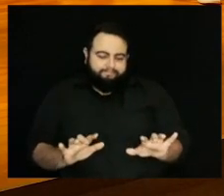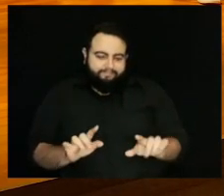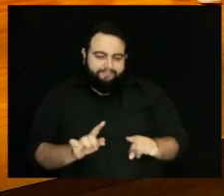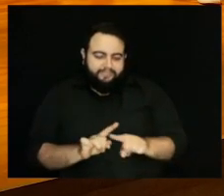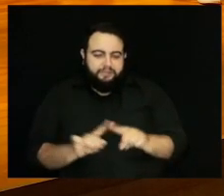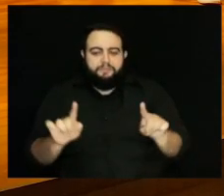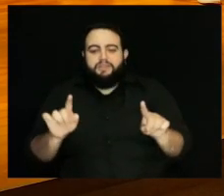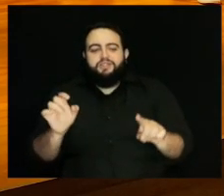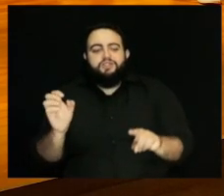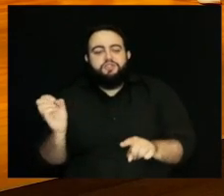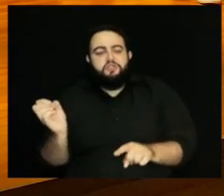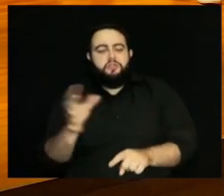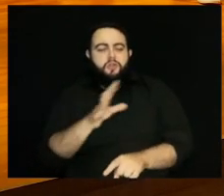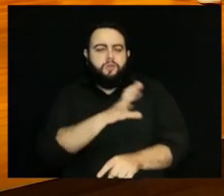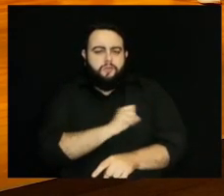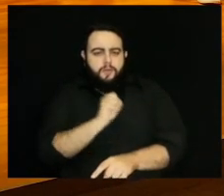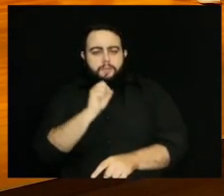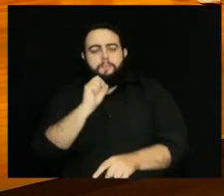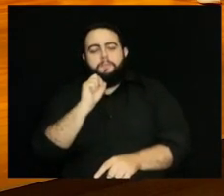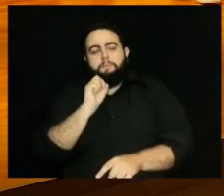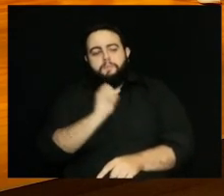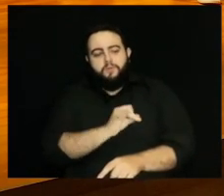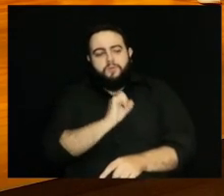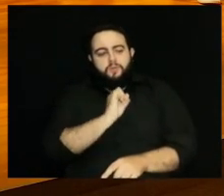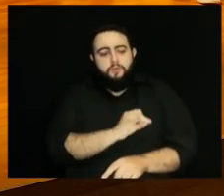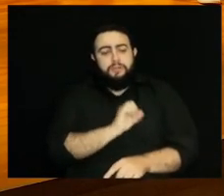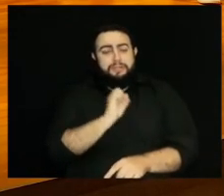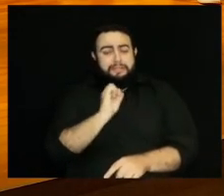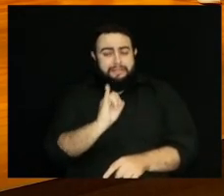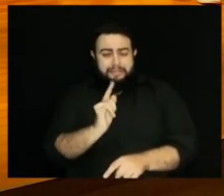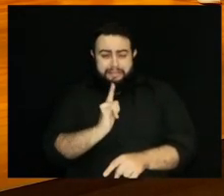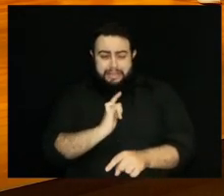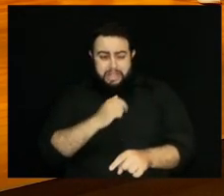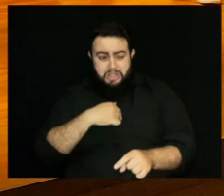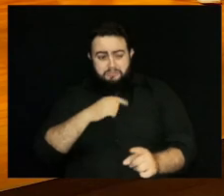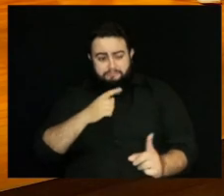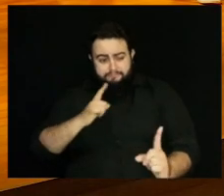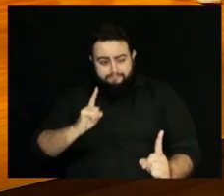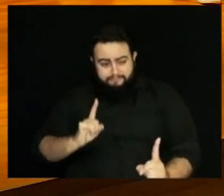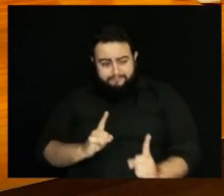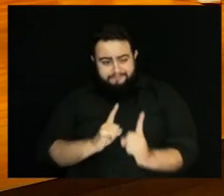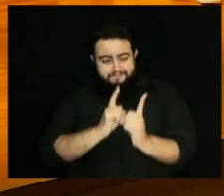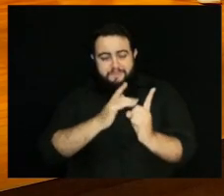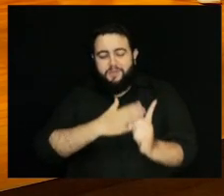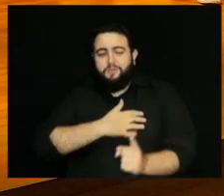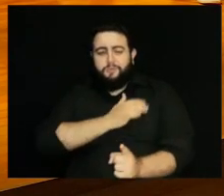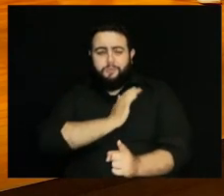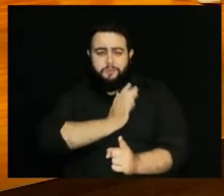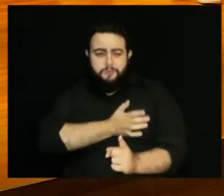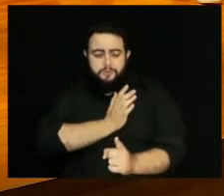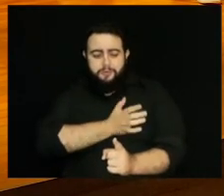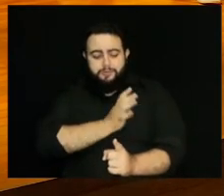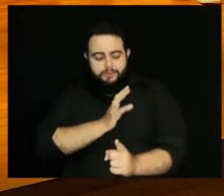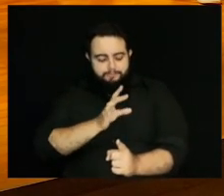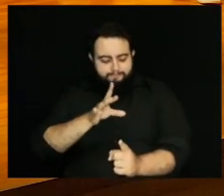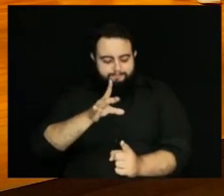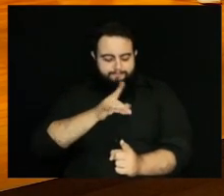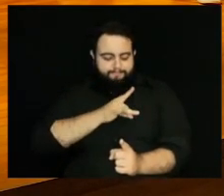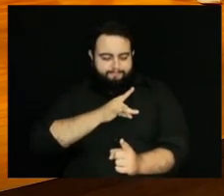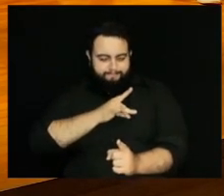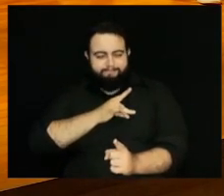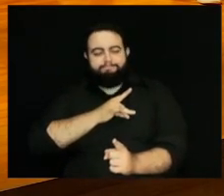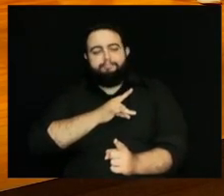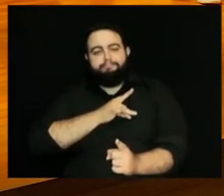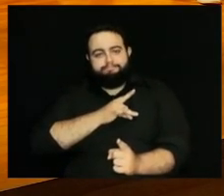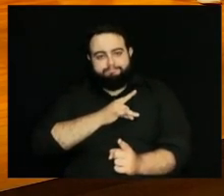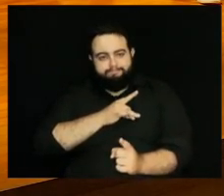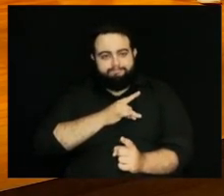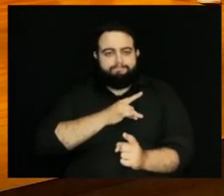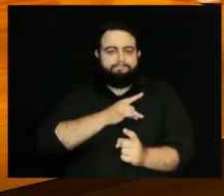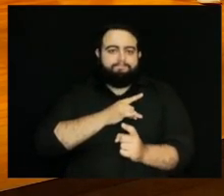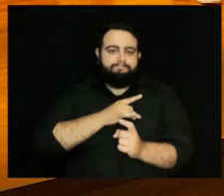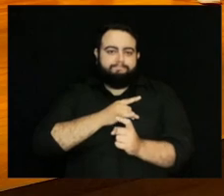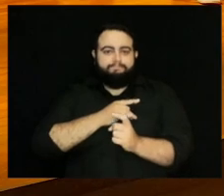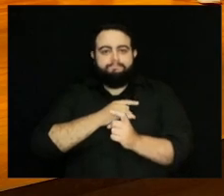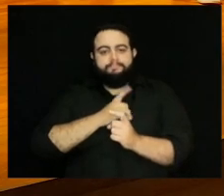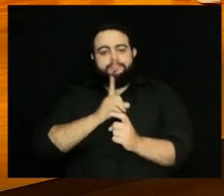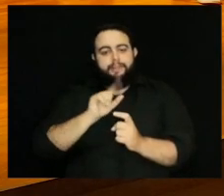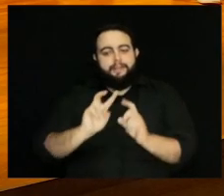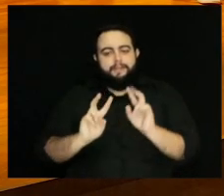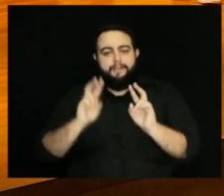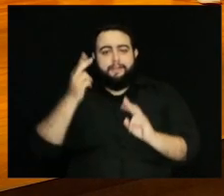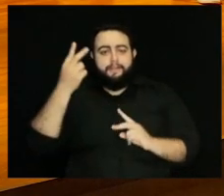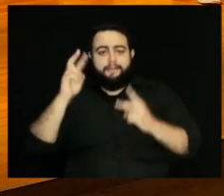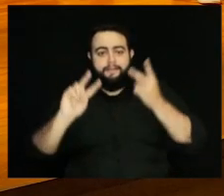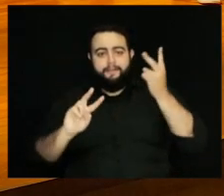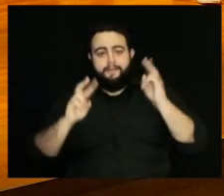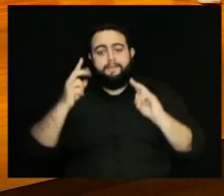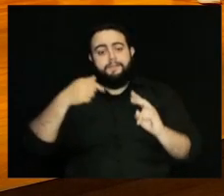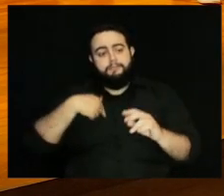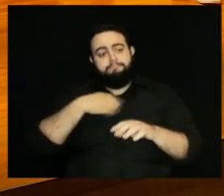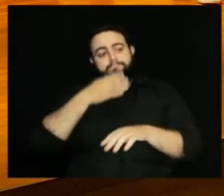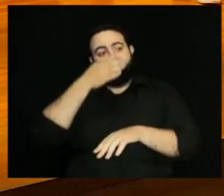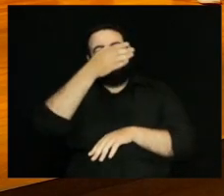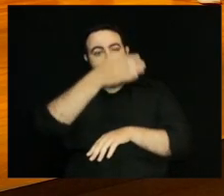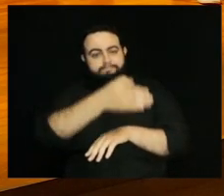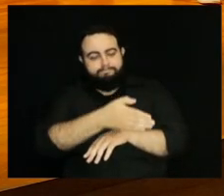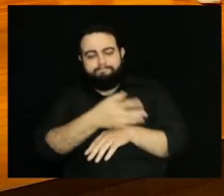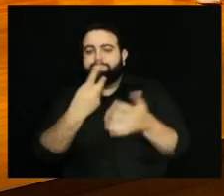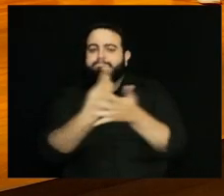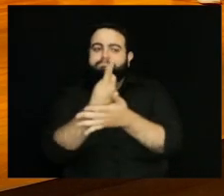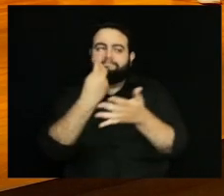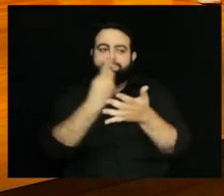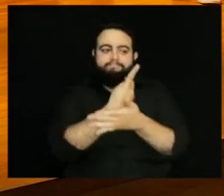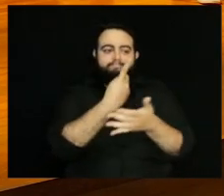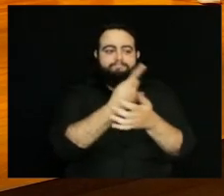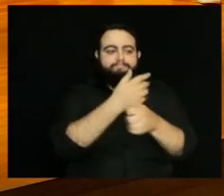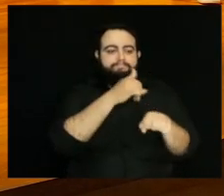amor vier eu vou até meu coração aprender. É carnaval, lá vou eu, errou a sonhar. Quem